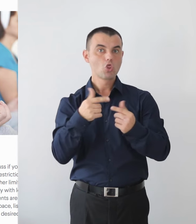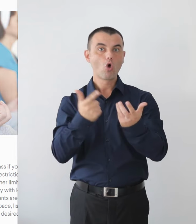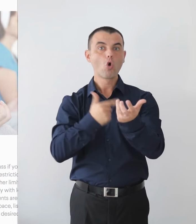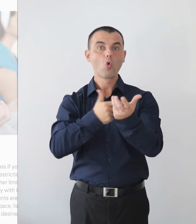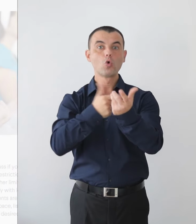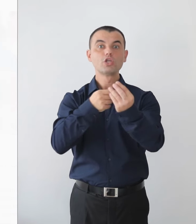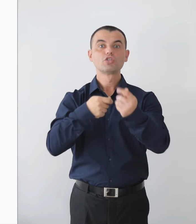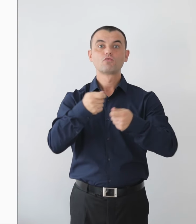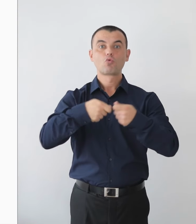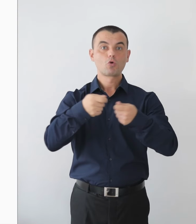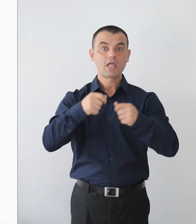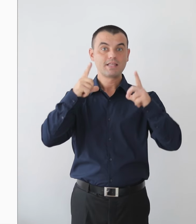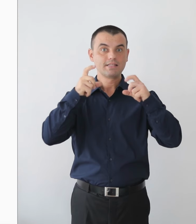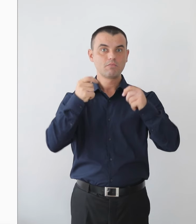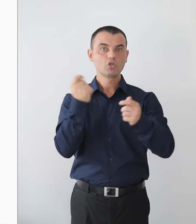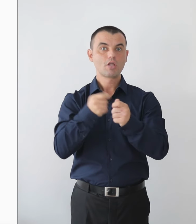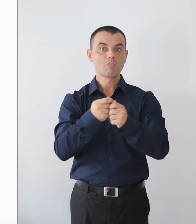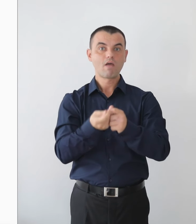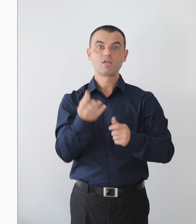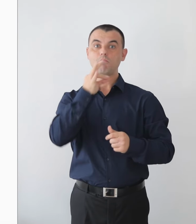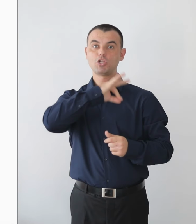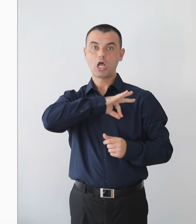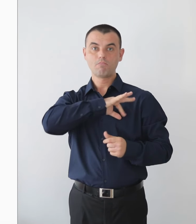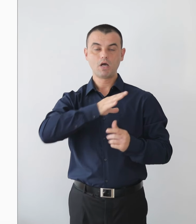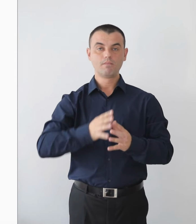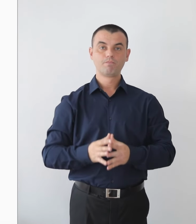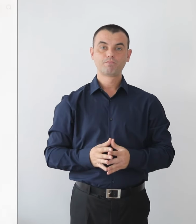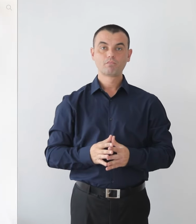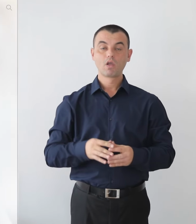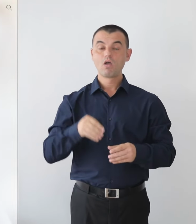но количеството продадени снимки би направило изгодно за фотографа.